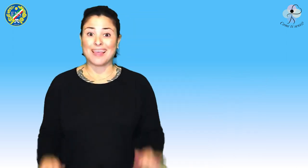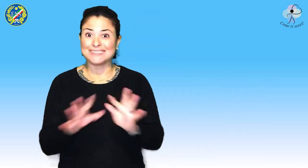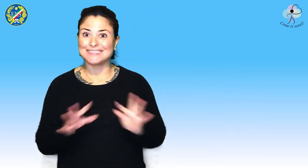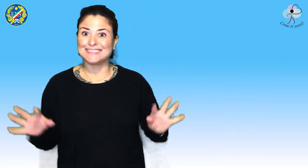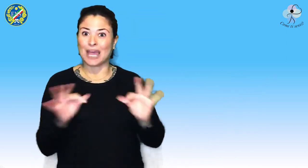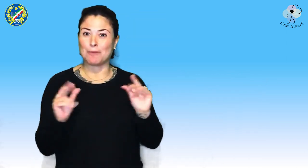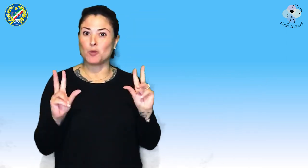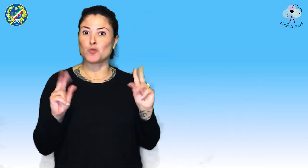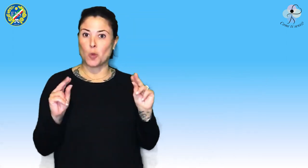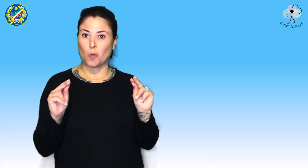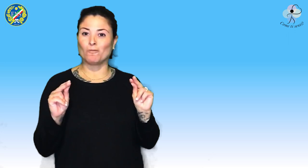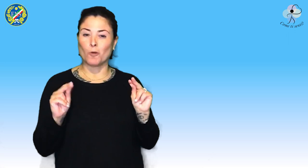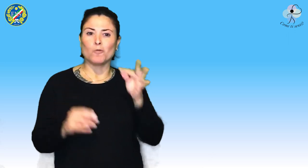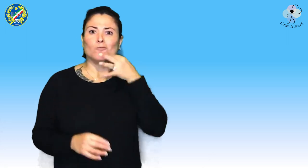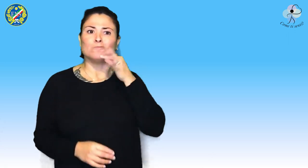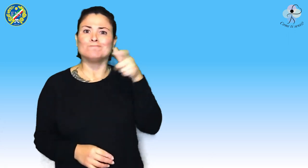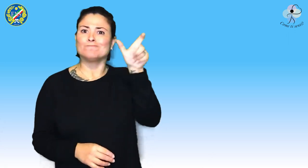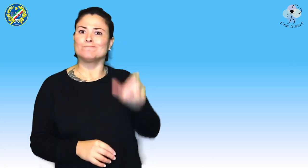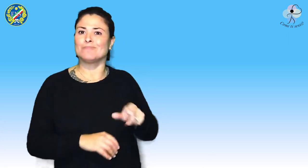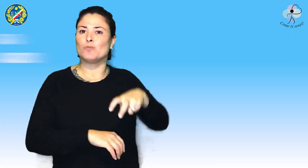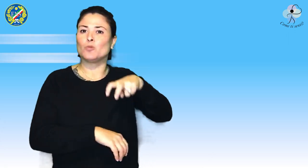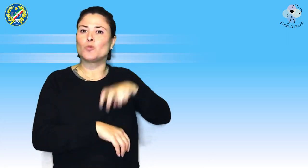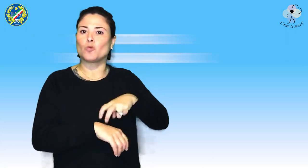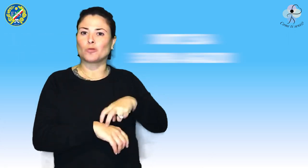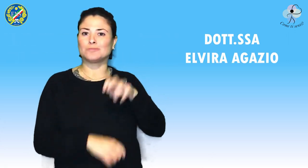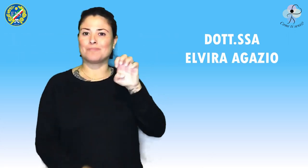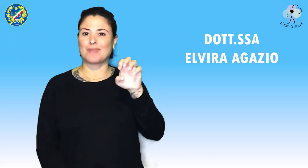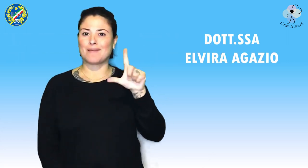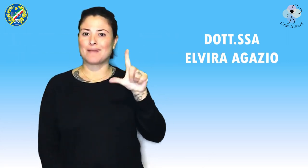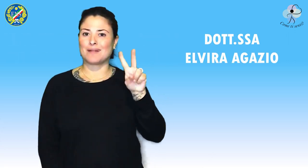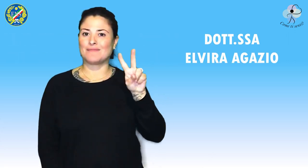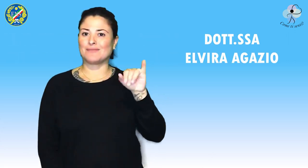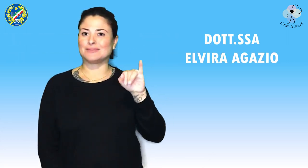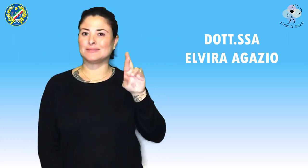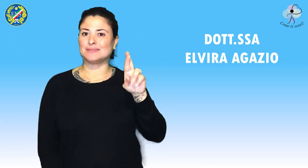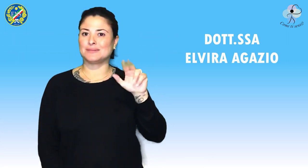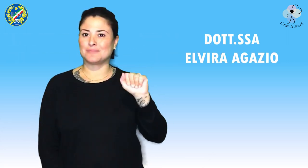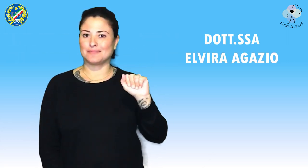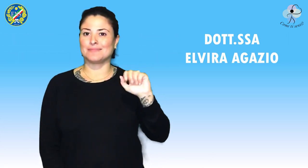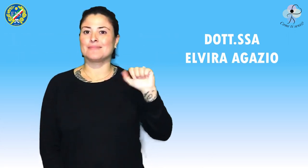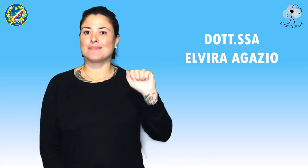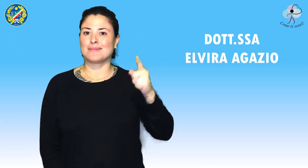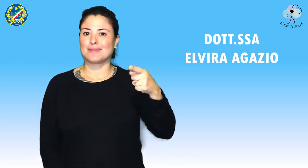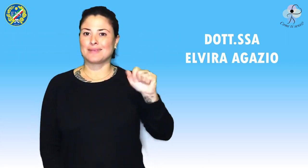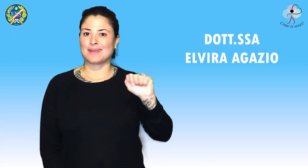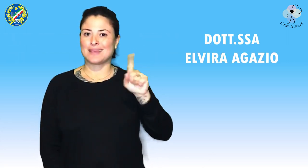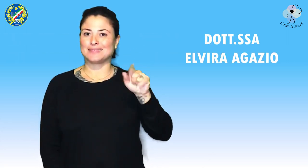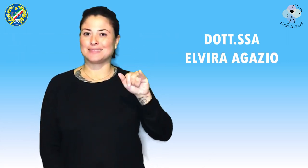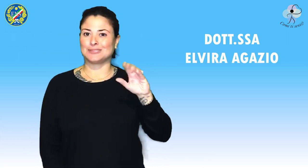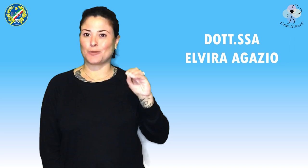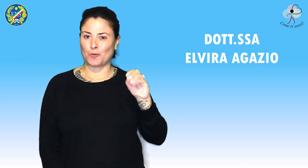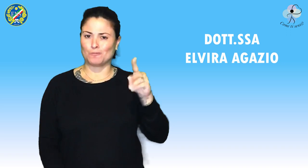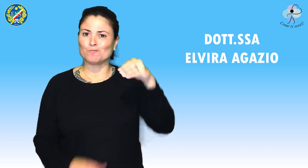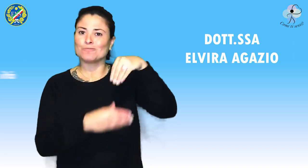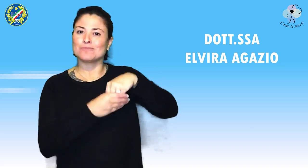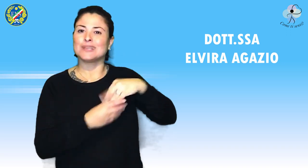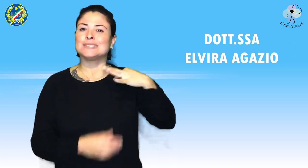La relatrice del nuovo ciclo di seminari sarà la Dott.ssa Elvira Agazio